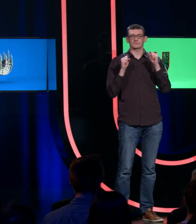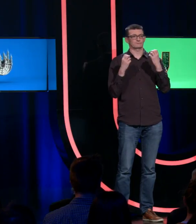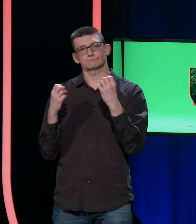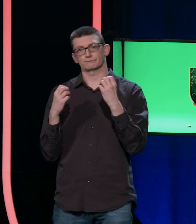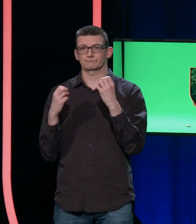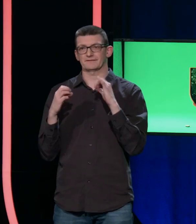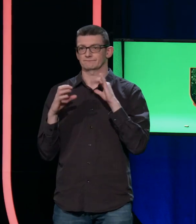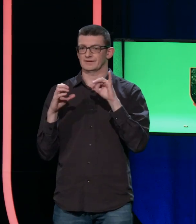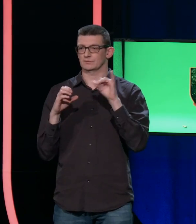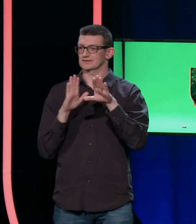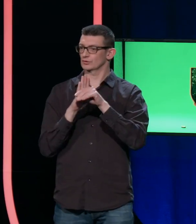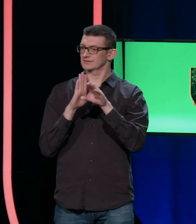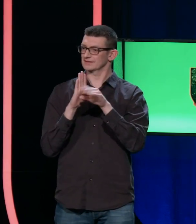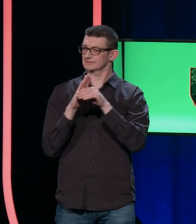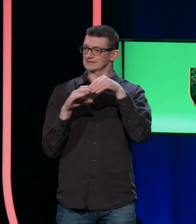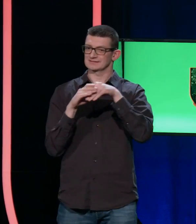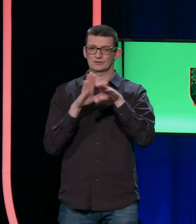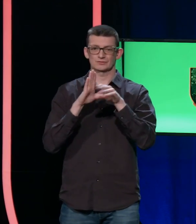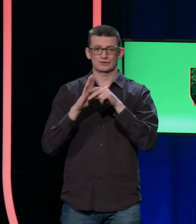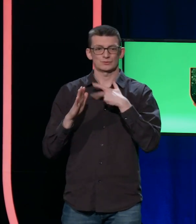Sommige gebaren zijn bijvoorbeeld iconisch.